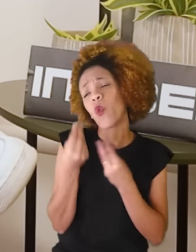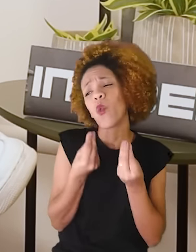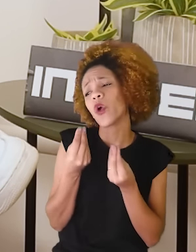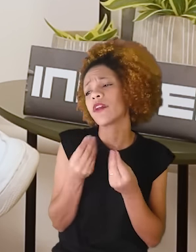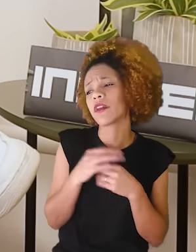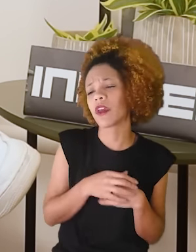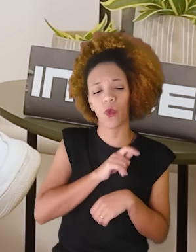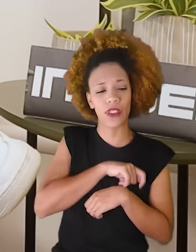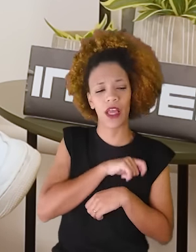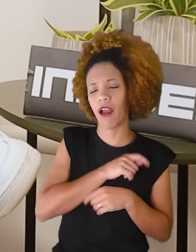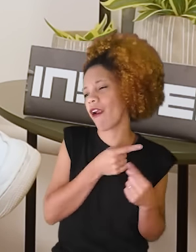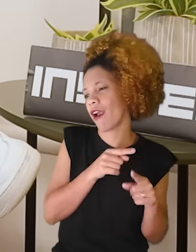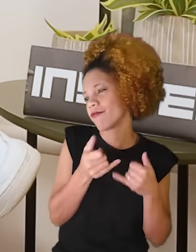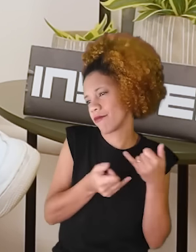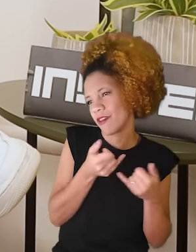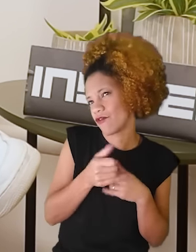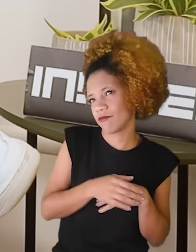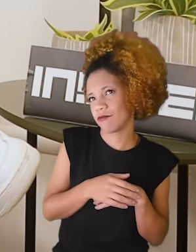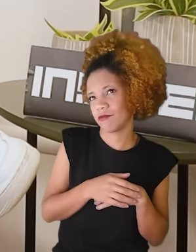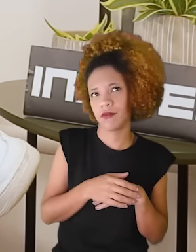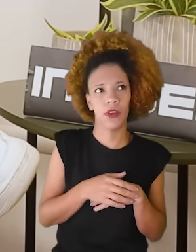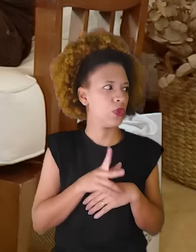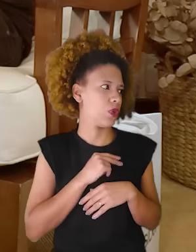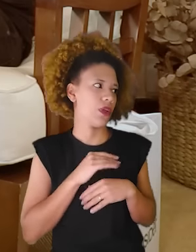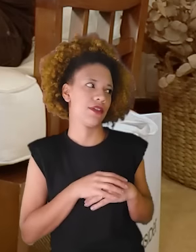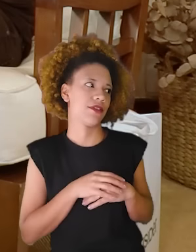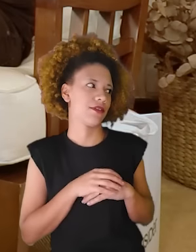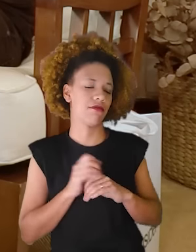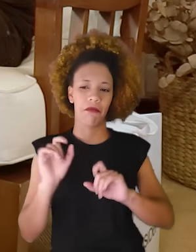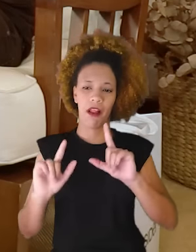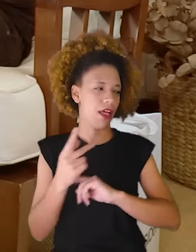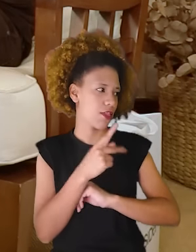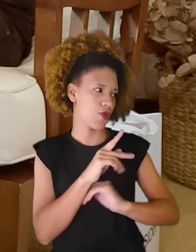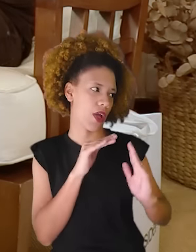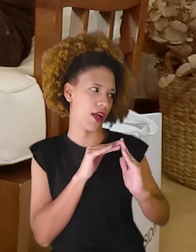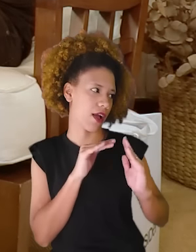fazer assim de trollagem com que envolva a Fátima Bernard uma notícia na casa do teu pai ela fazer